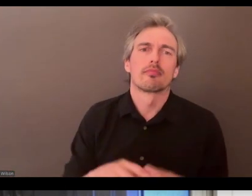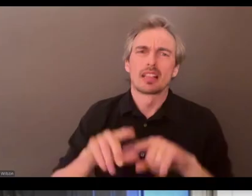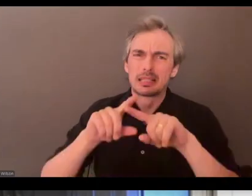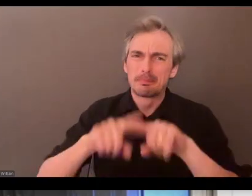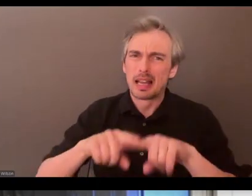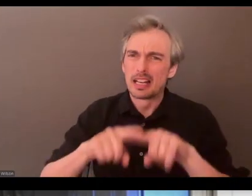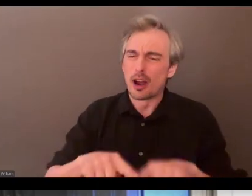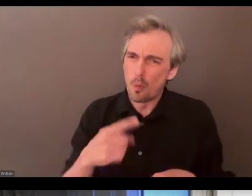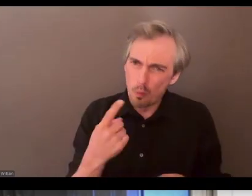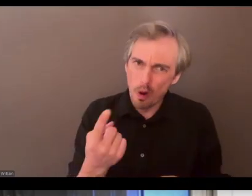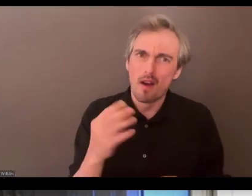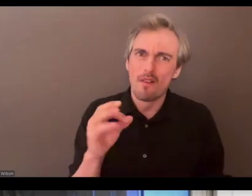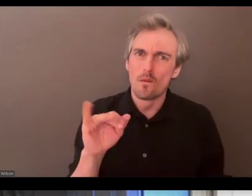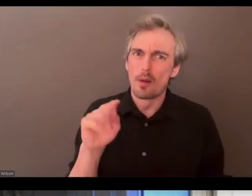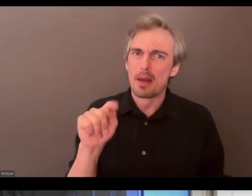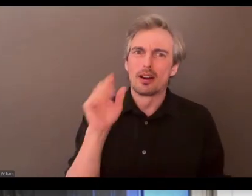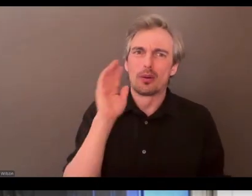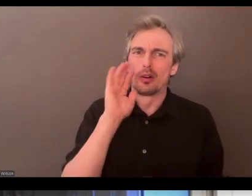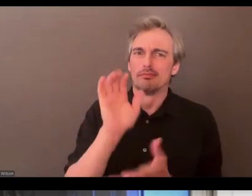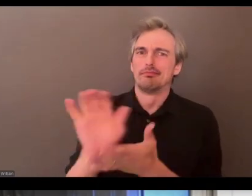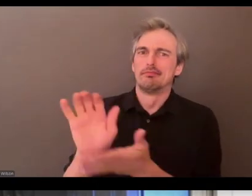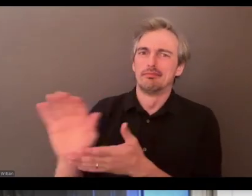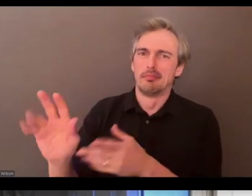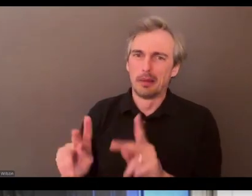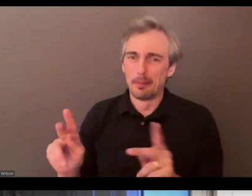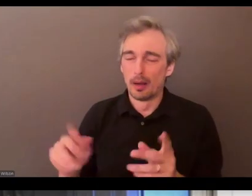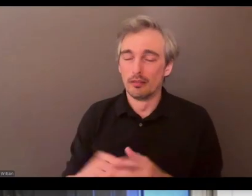要素を追うことができない人は本当に苦労するかもしれません。